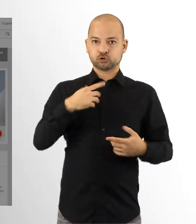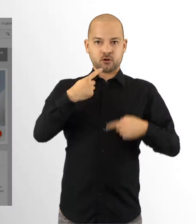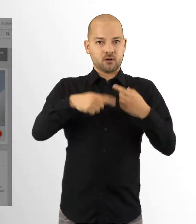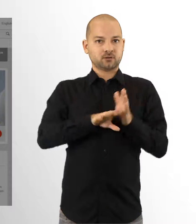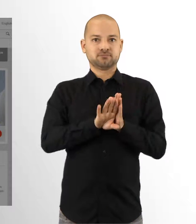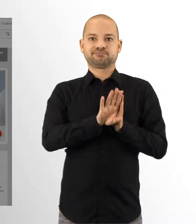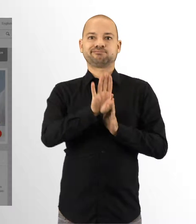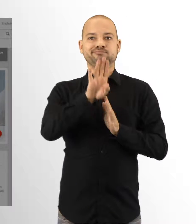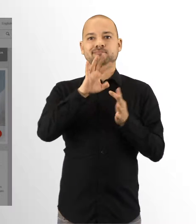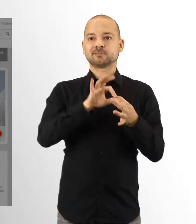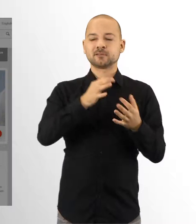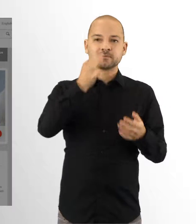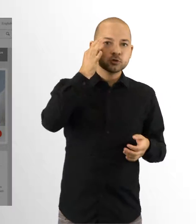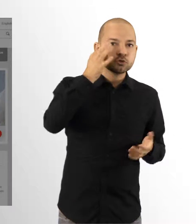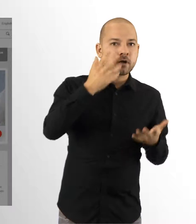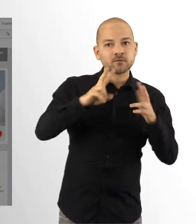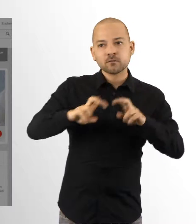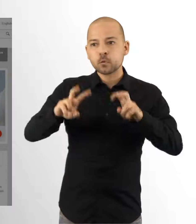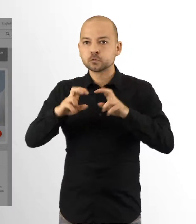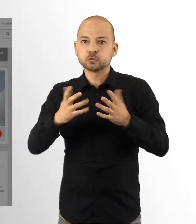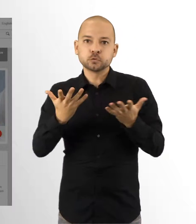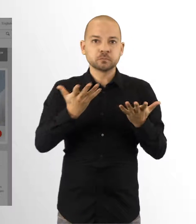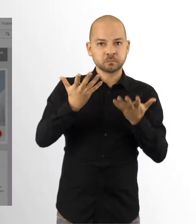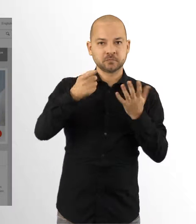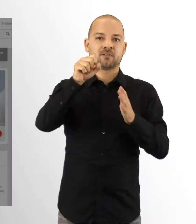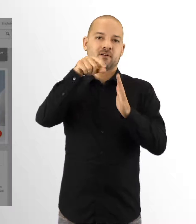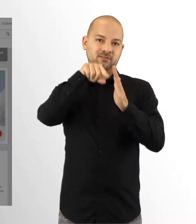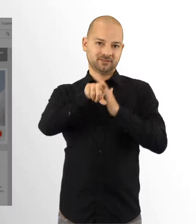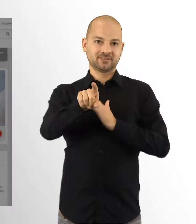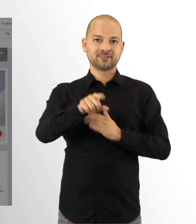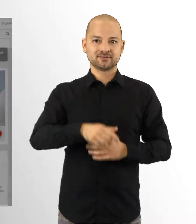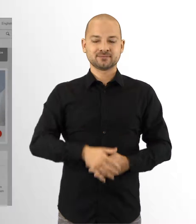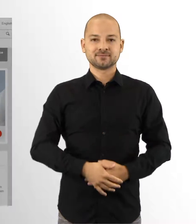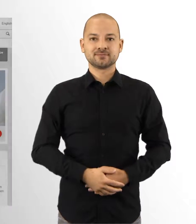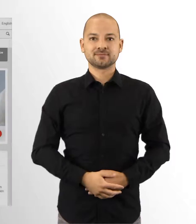Bereich Wissenschaft und Forschung gibt.